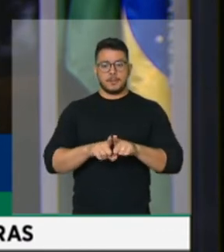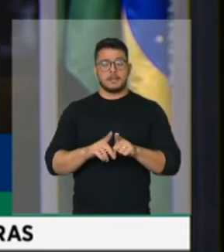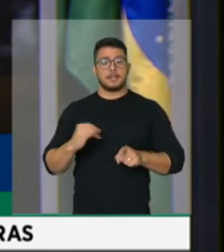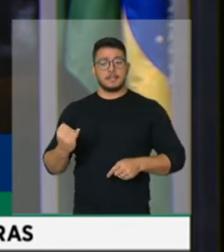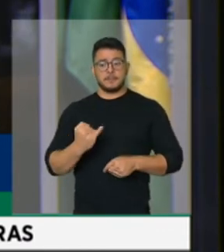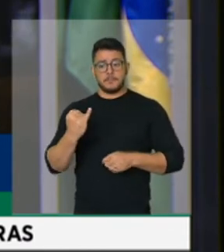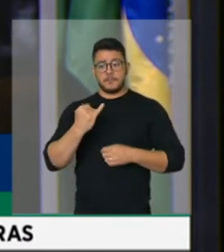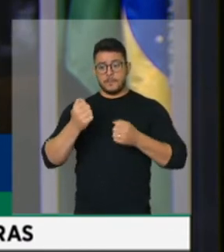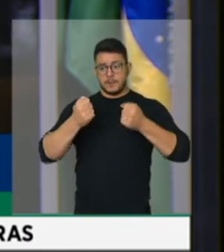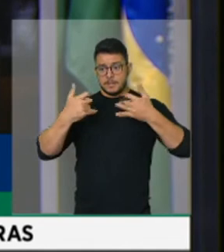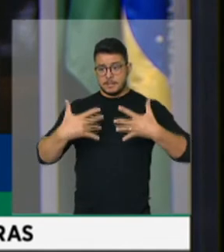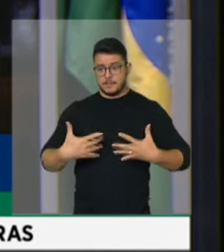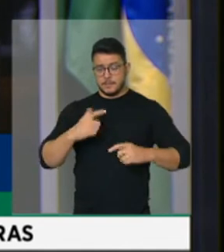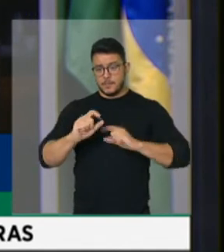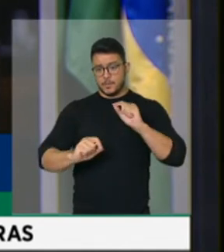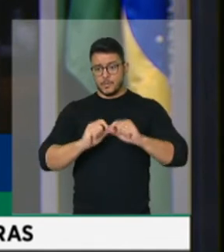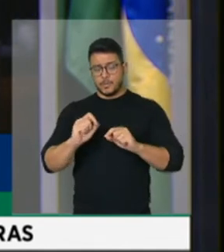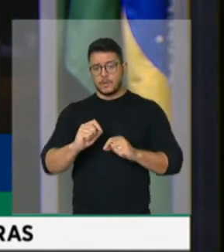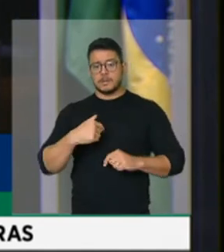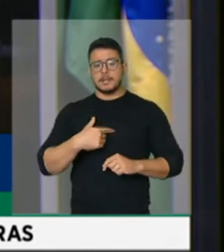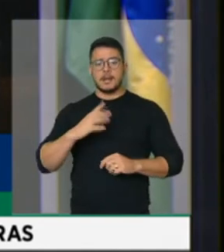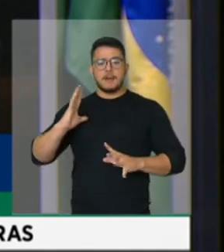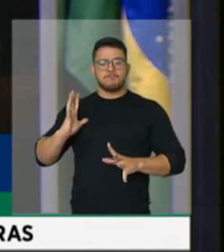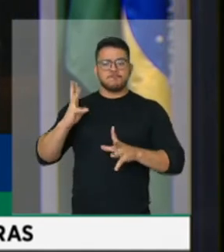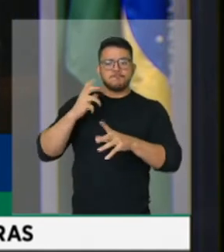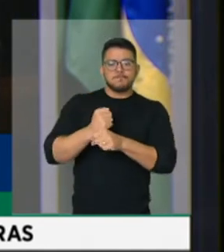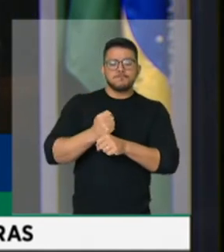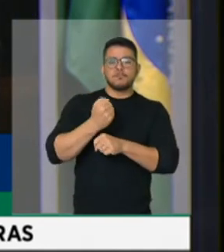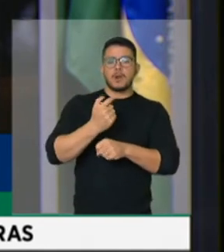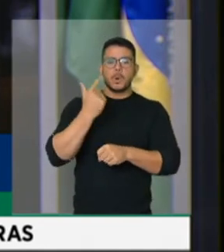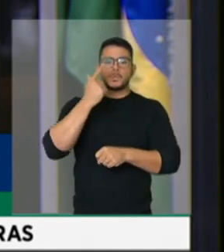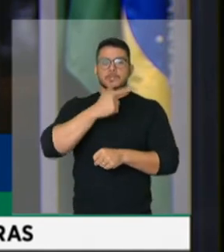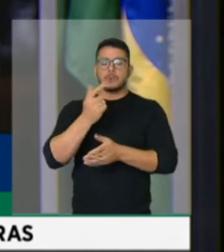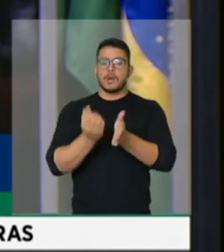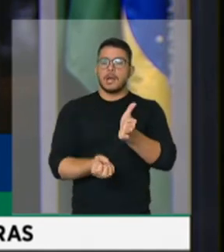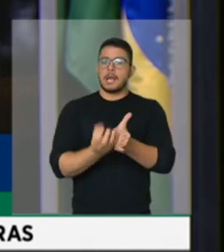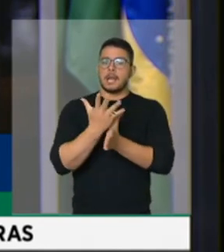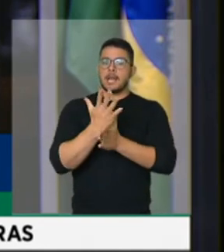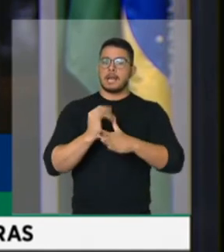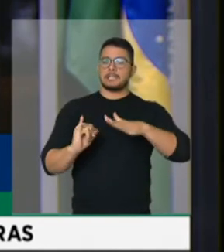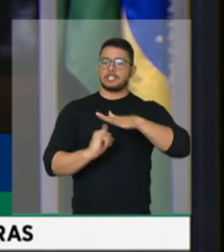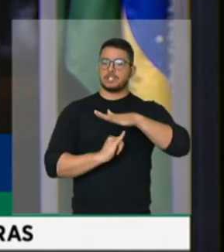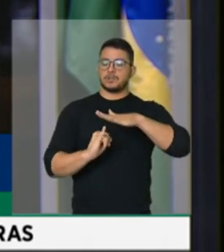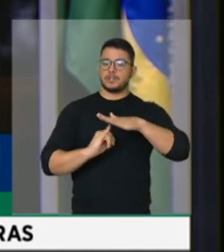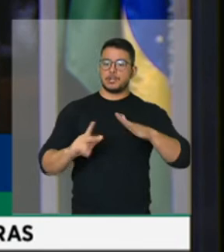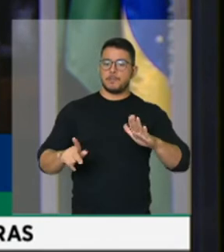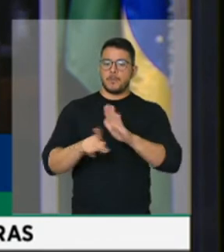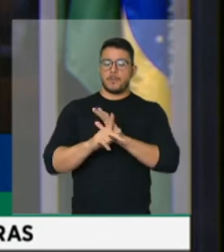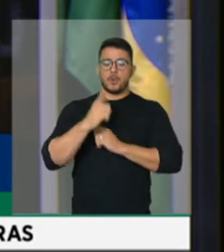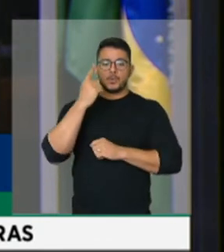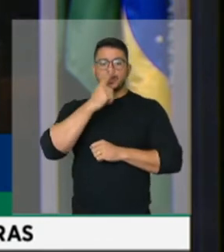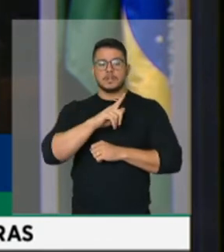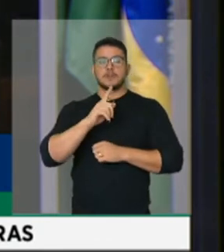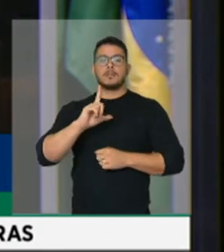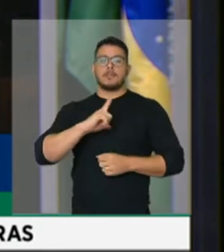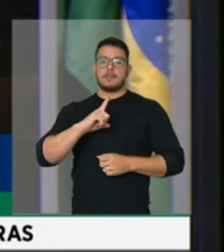ELETROSUL. EM 2021 A CRISE DE ABASTECIMENTO DE ENERGIA ESTRUTURA E DO MODELO DE ORGANIZAÇÃO SETOR ELÉTRICO PROVOCOU DIVERSOS QUESTIONAMENTOS A RESPEITO DA